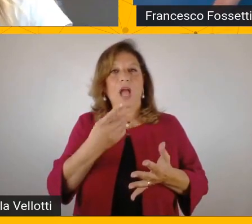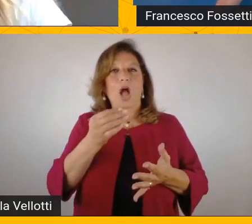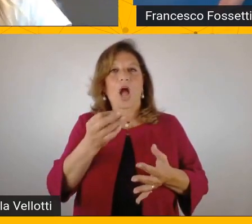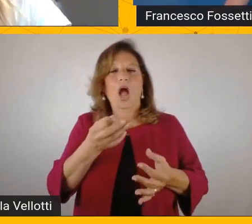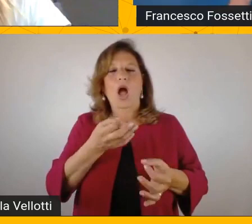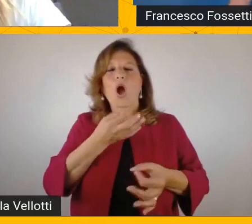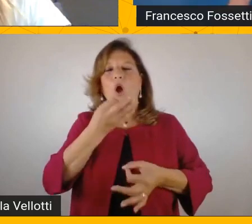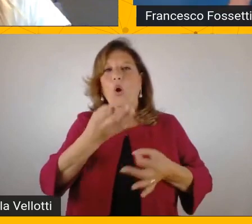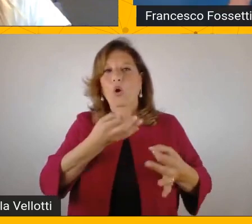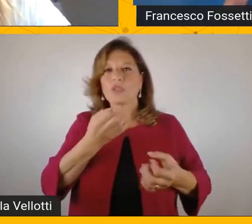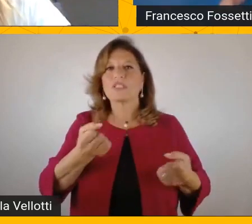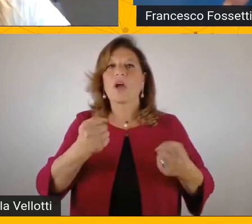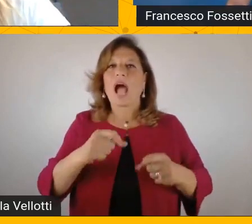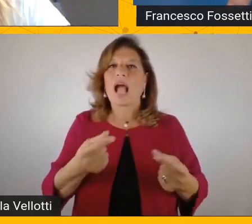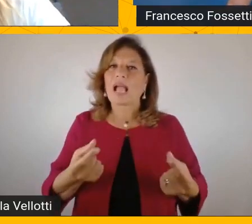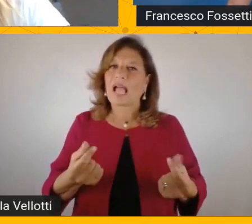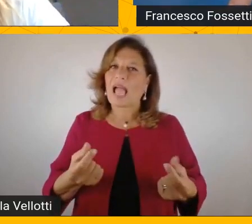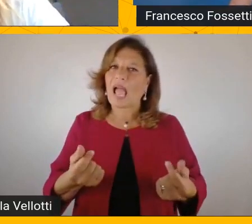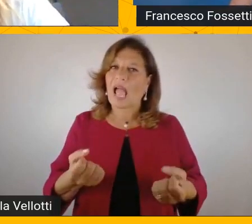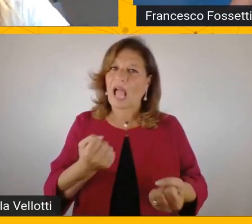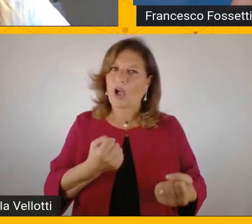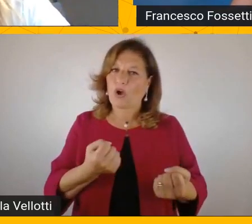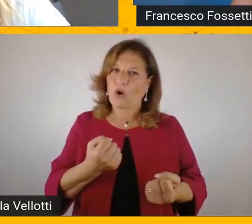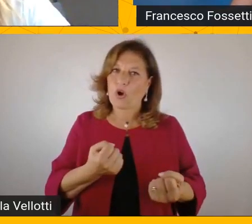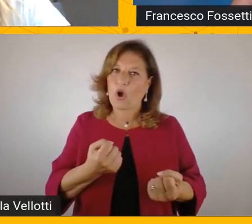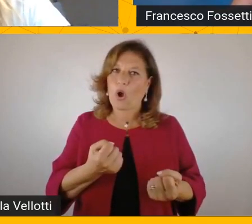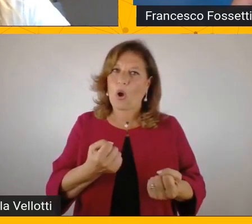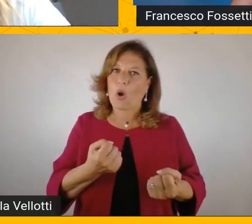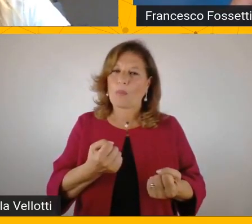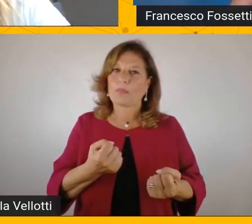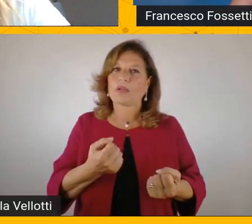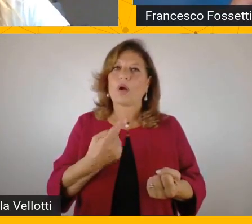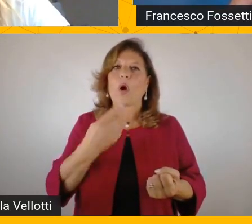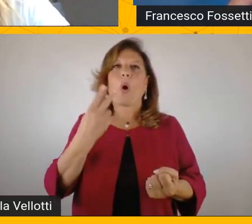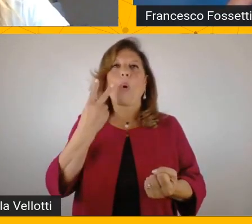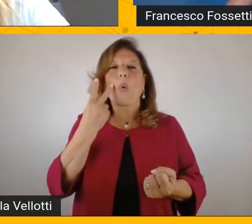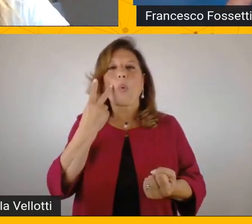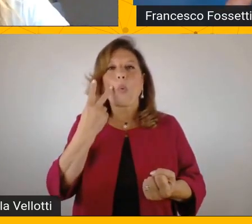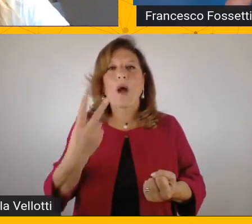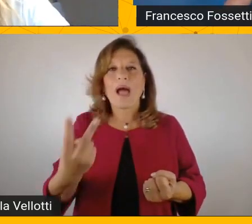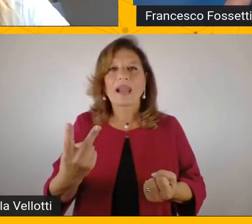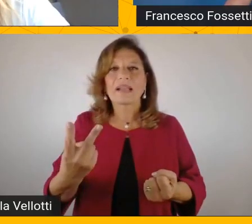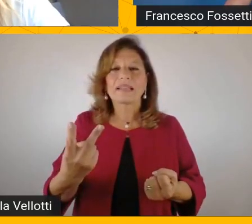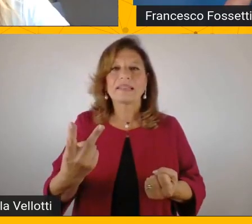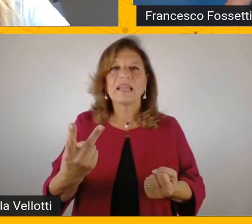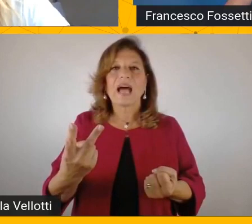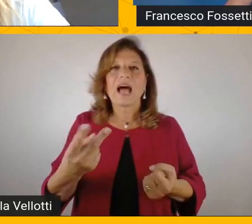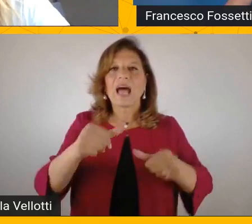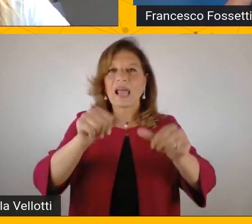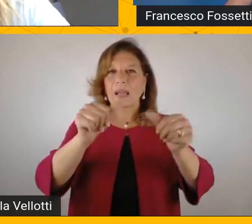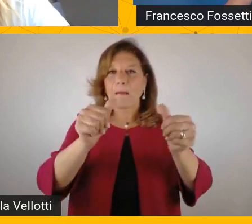un suggerimento anche economico e ci sta bene in questa puntata diciamo proprio per questo è